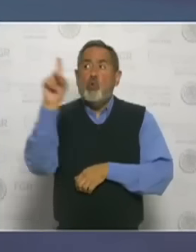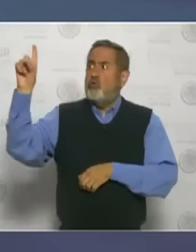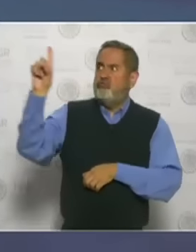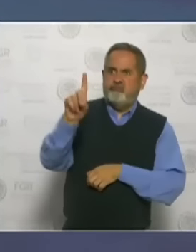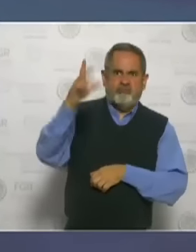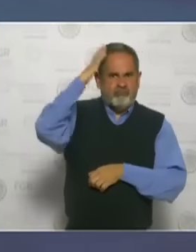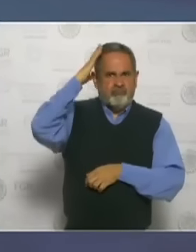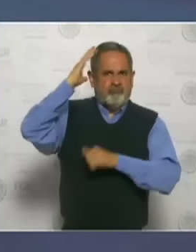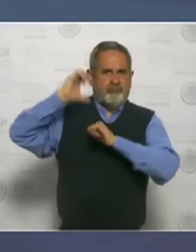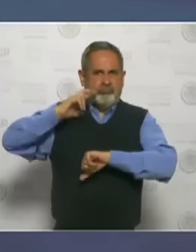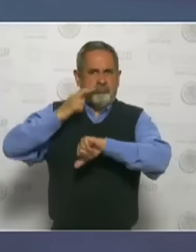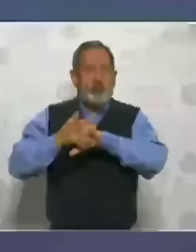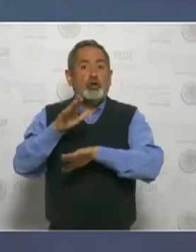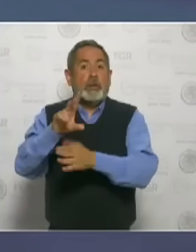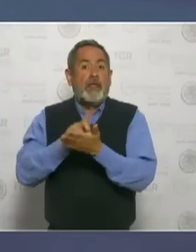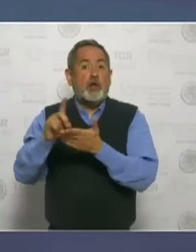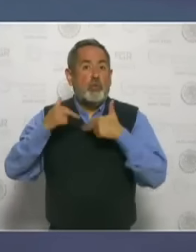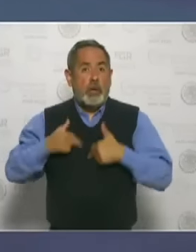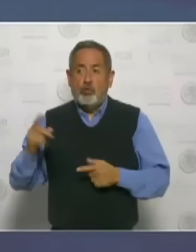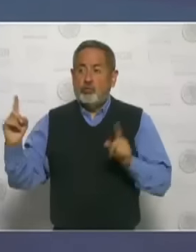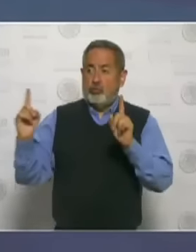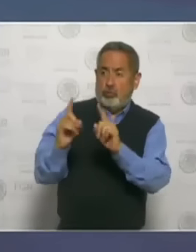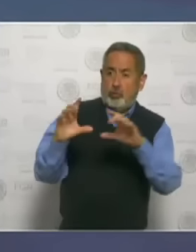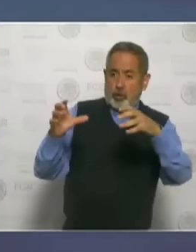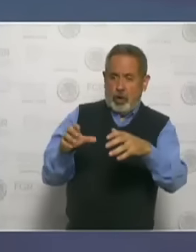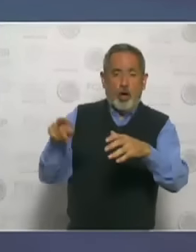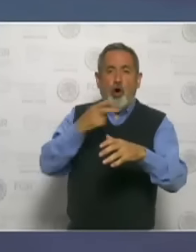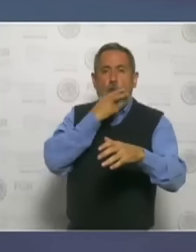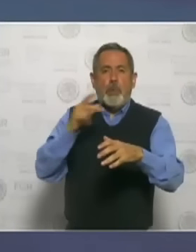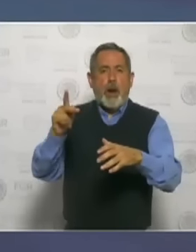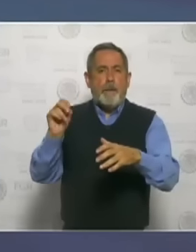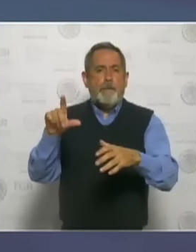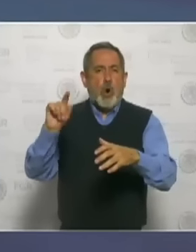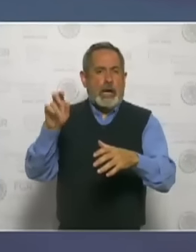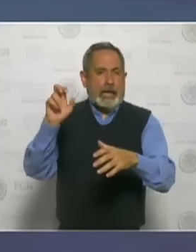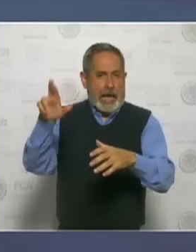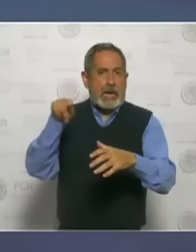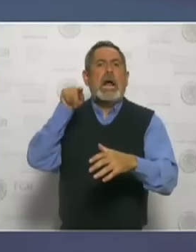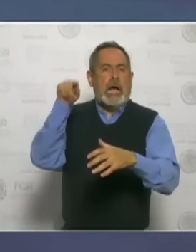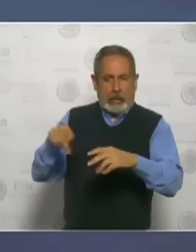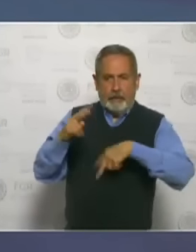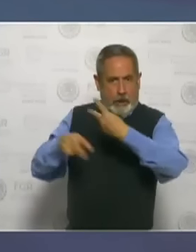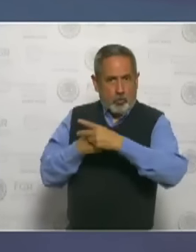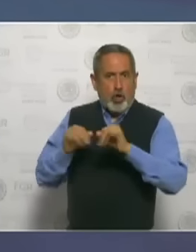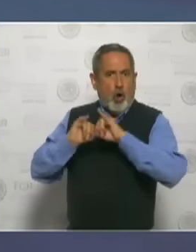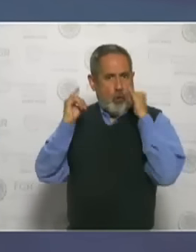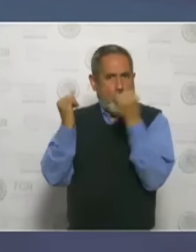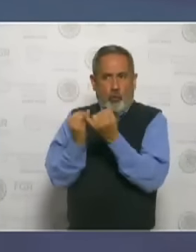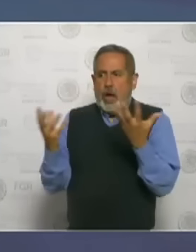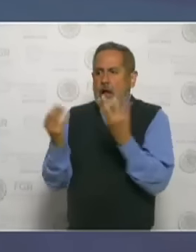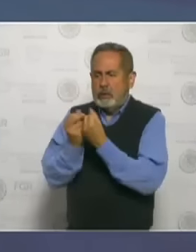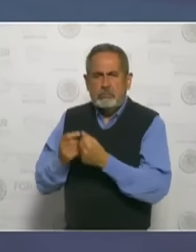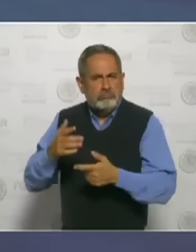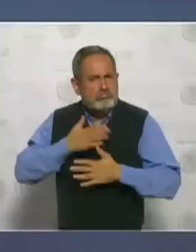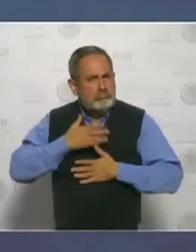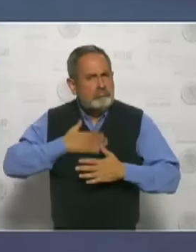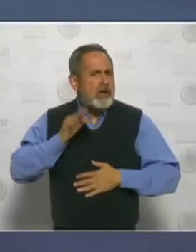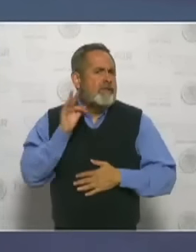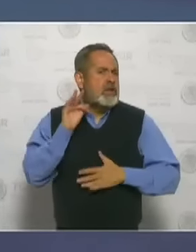para los Derechos Humanos, el Sr. Walker Turk. La Fiscalía reitera su compromiso de continuar